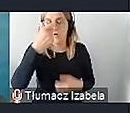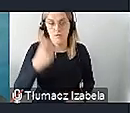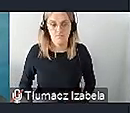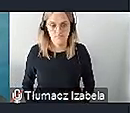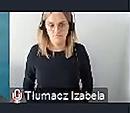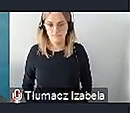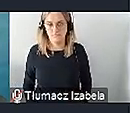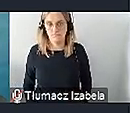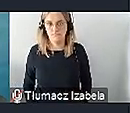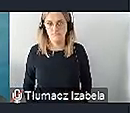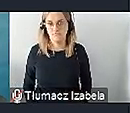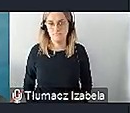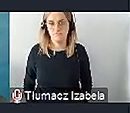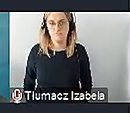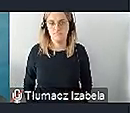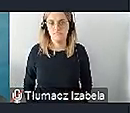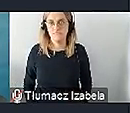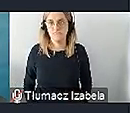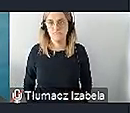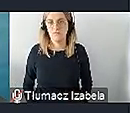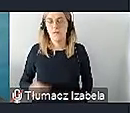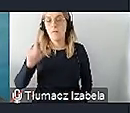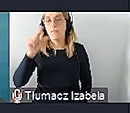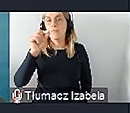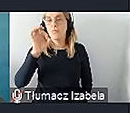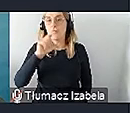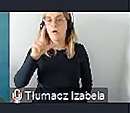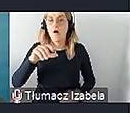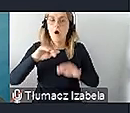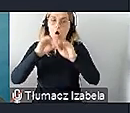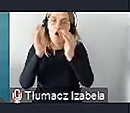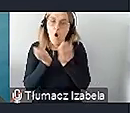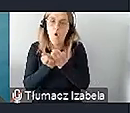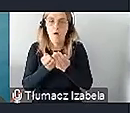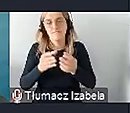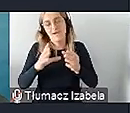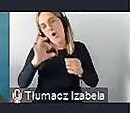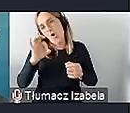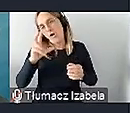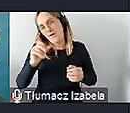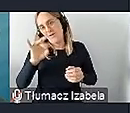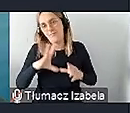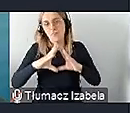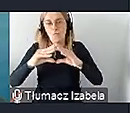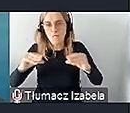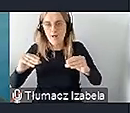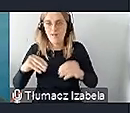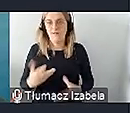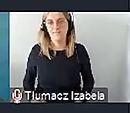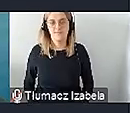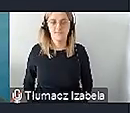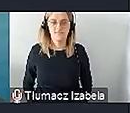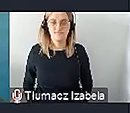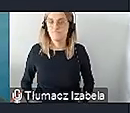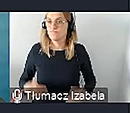No i takim okręgiem spłaszczonym... elipsą może być tułów tej żyrafy.